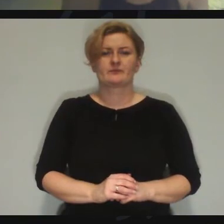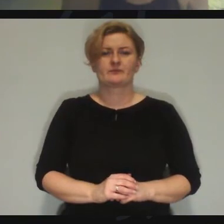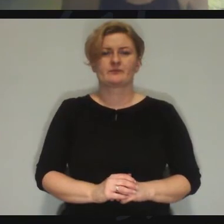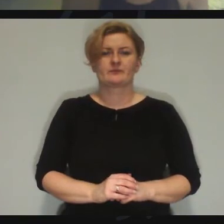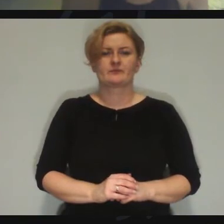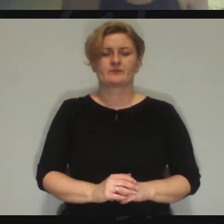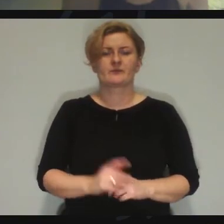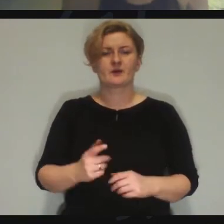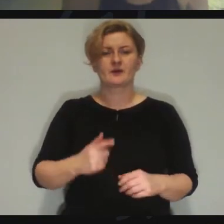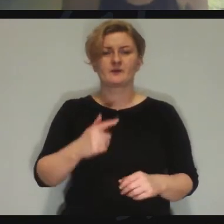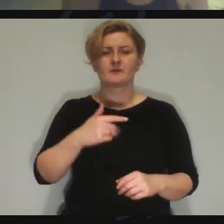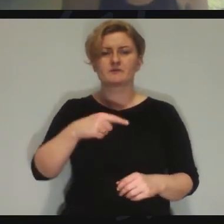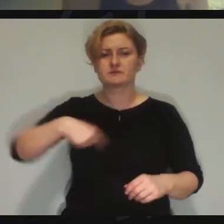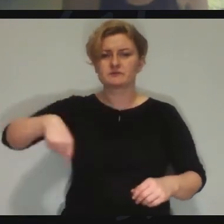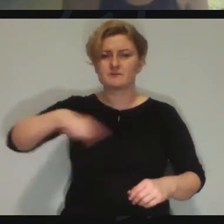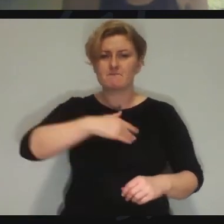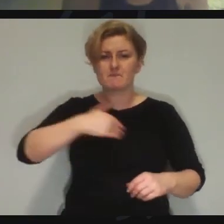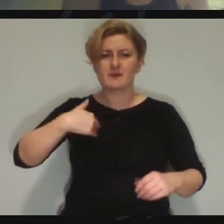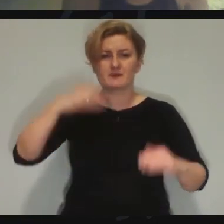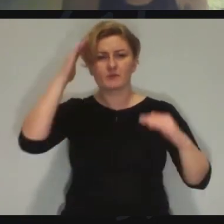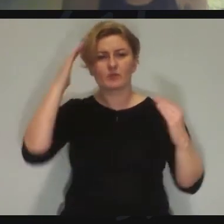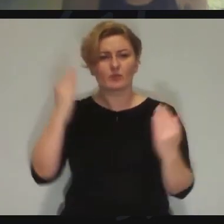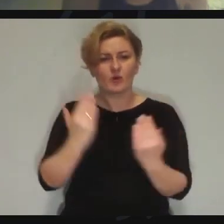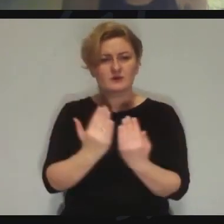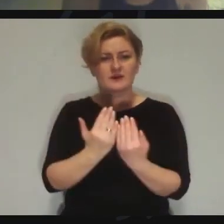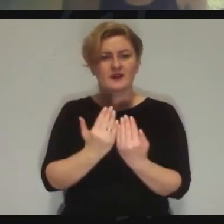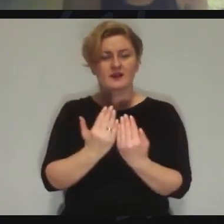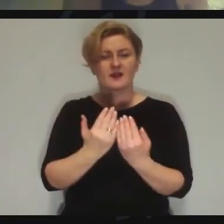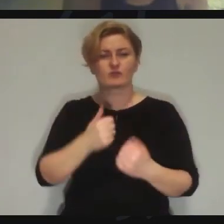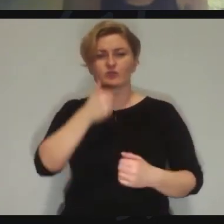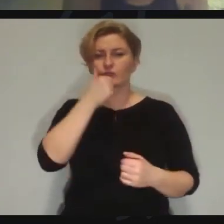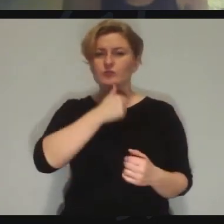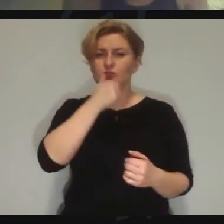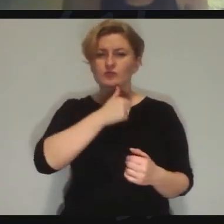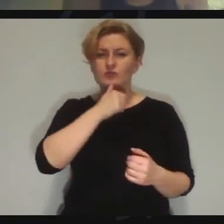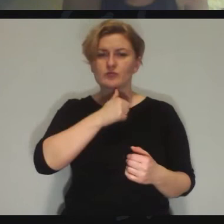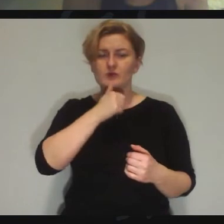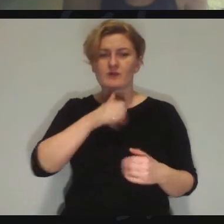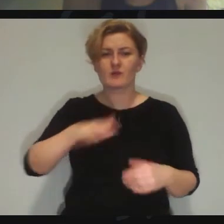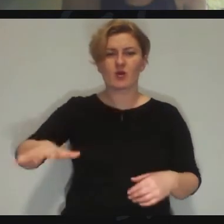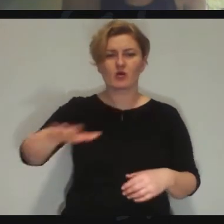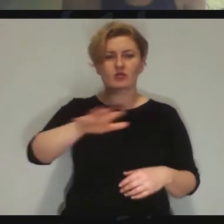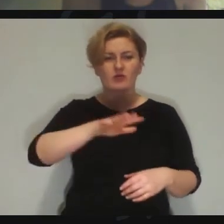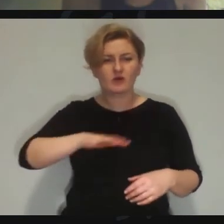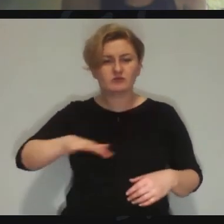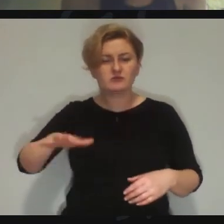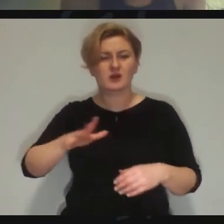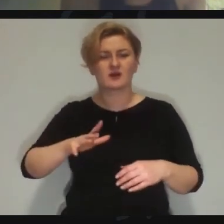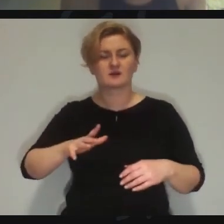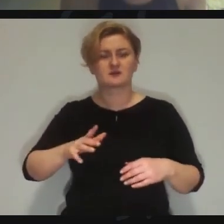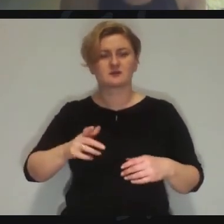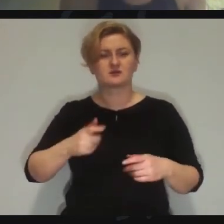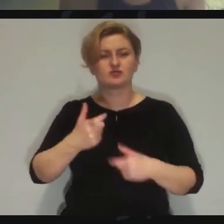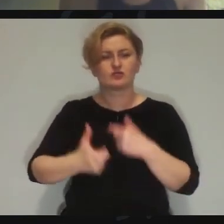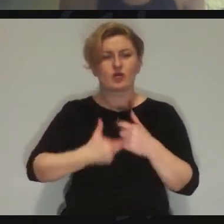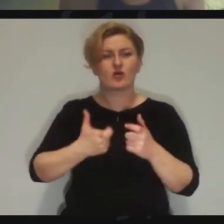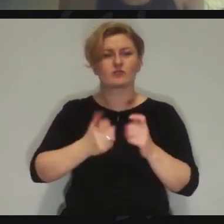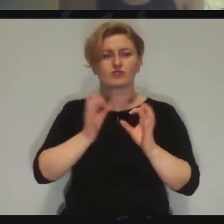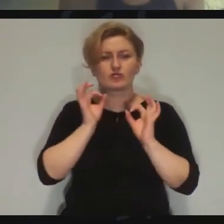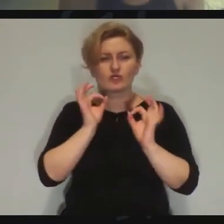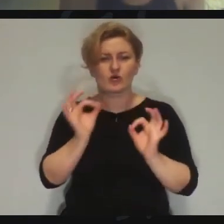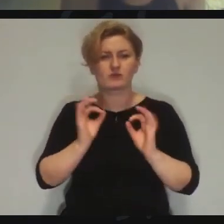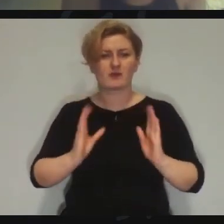Poznajemy się, próbujemy w danym otoczeniu stworzyć na tyle bezpieczne warunki,